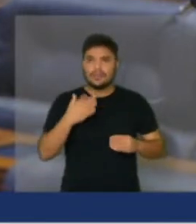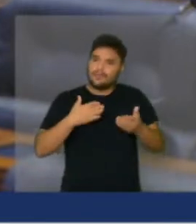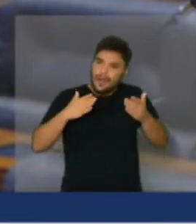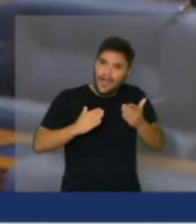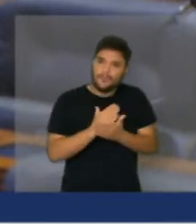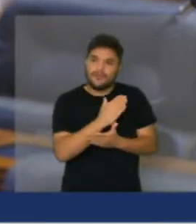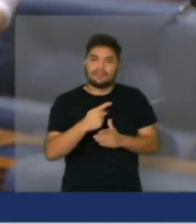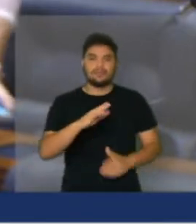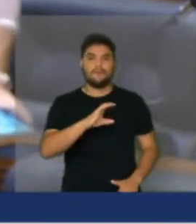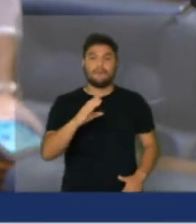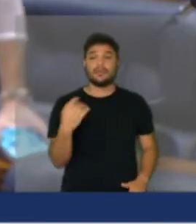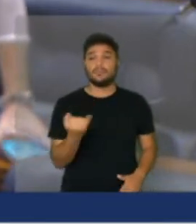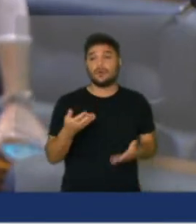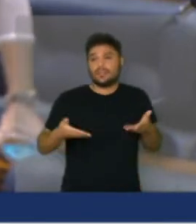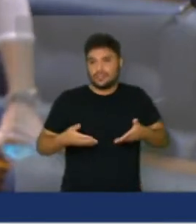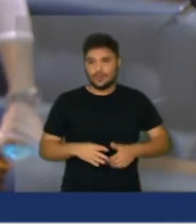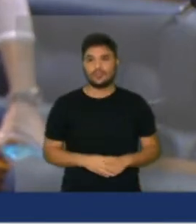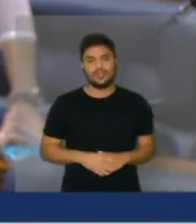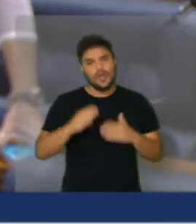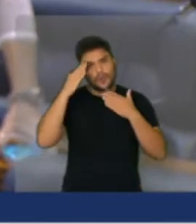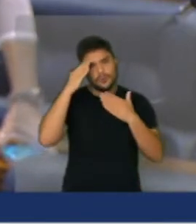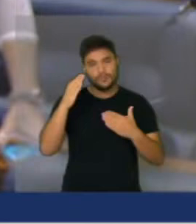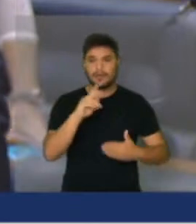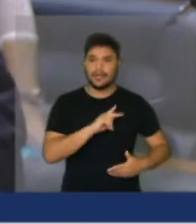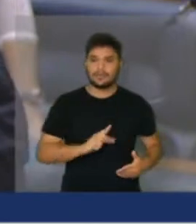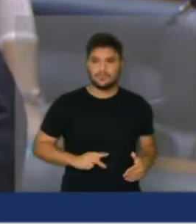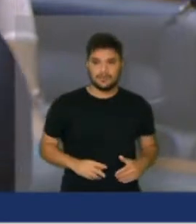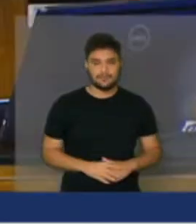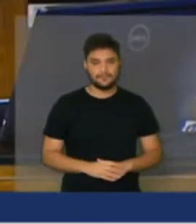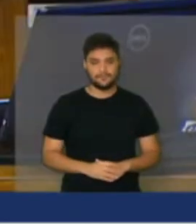[PRESIDENTE]: DEPUTADO MARCON UM MINUTO. [DEPUTADO]: SENHOR PRESIDENTE EU VIM É TRIBUNA